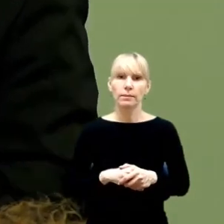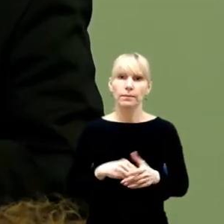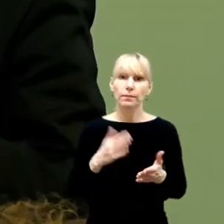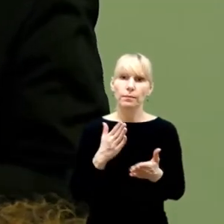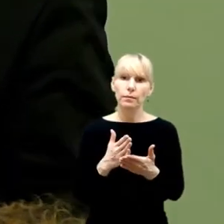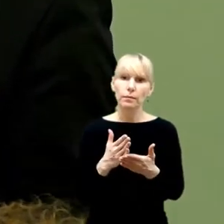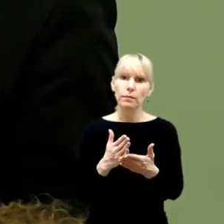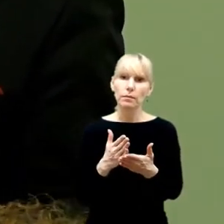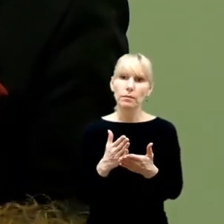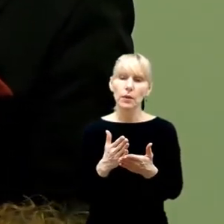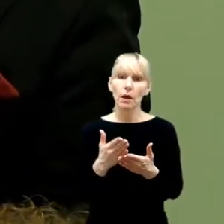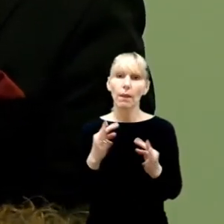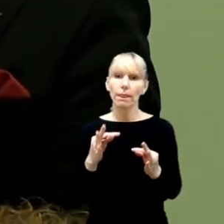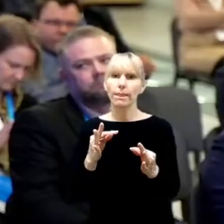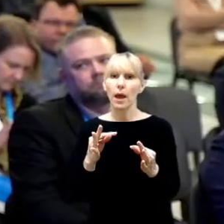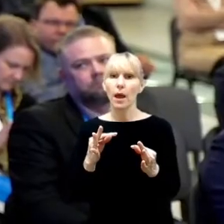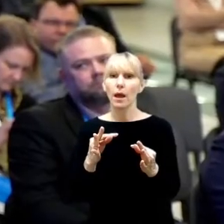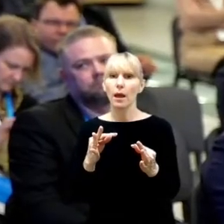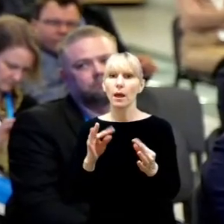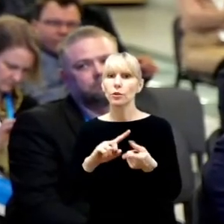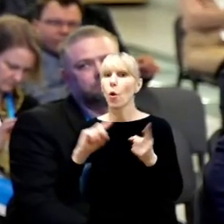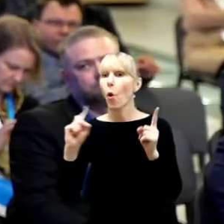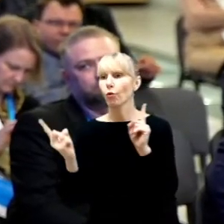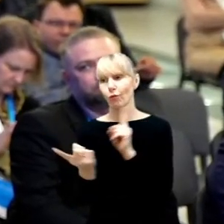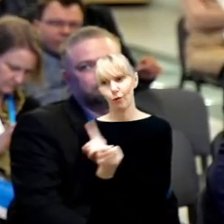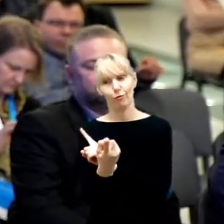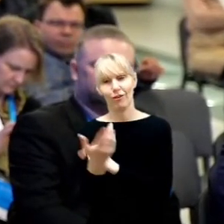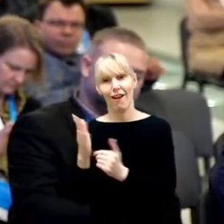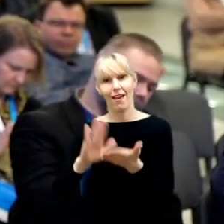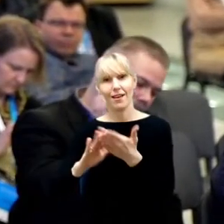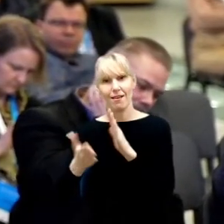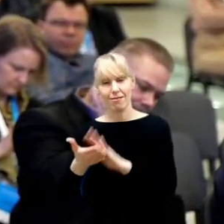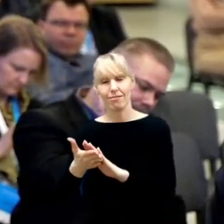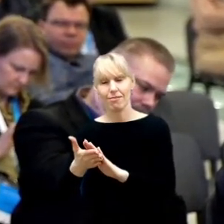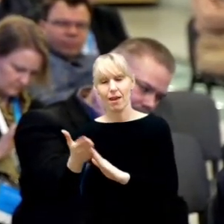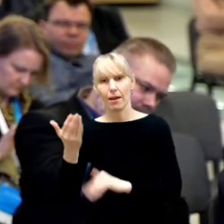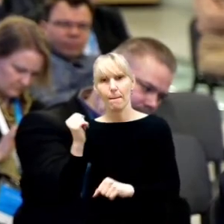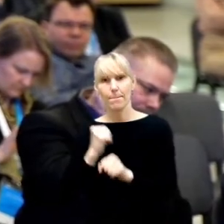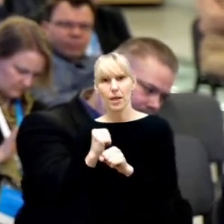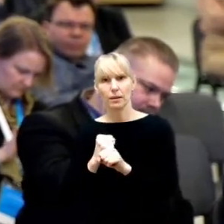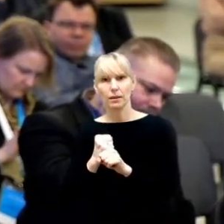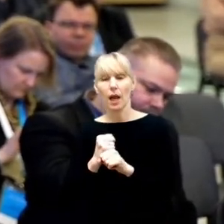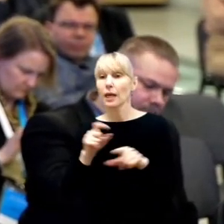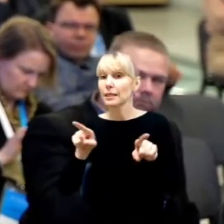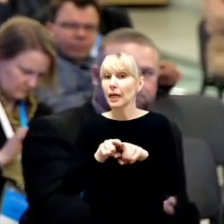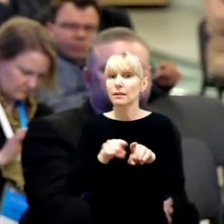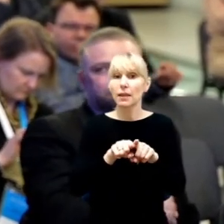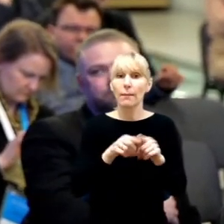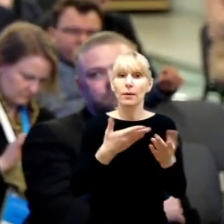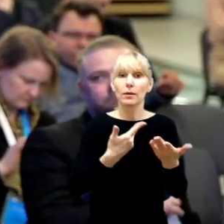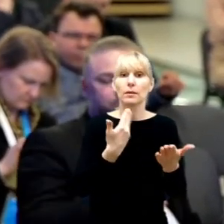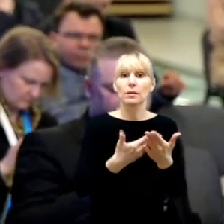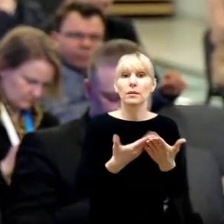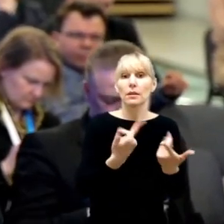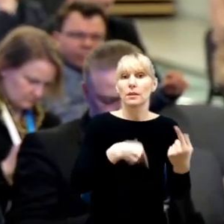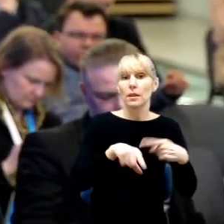odwrócił się rynek pracy i w związku z powyższym odwróciło się znaczenie tego drugiego rynku,